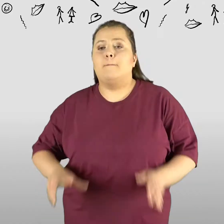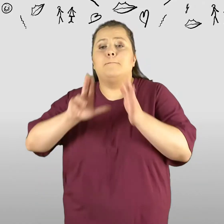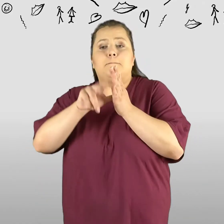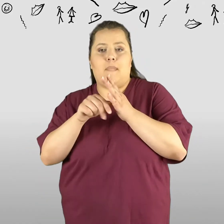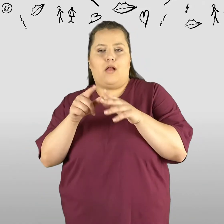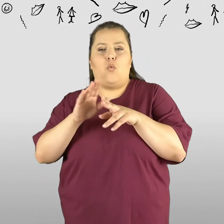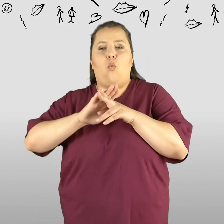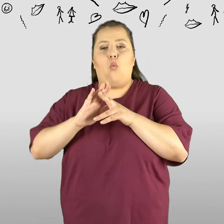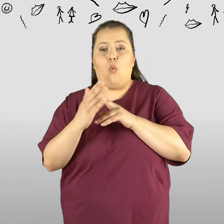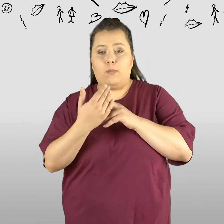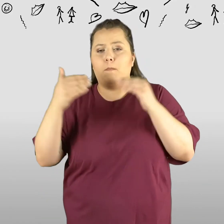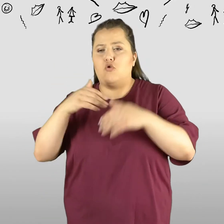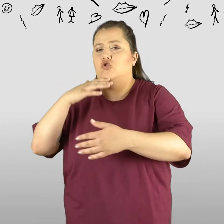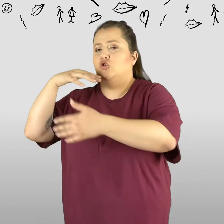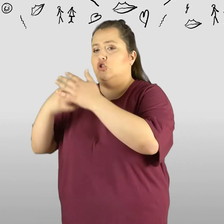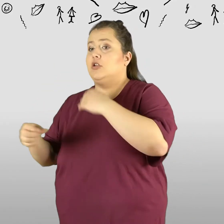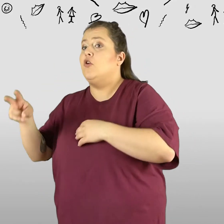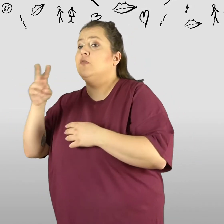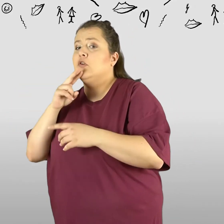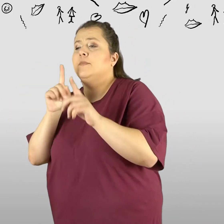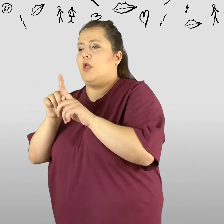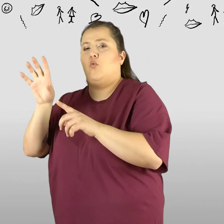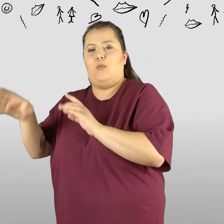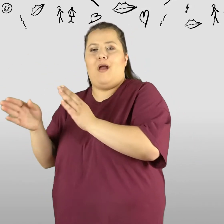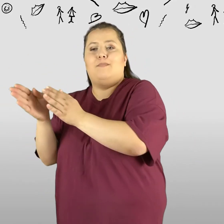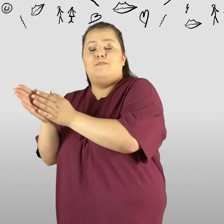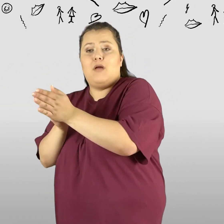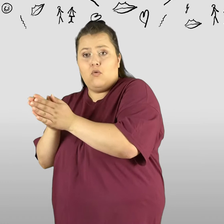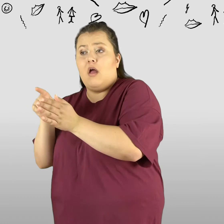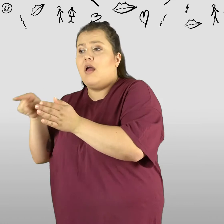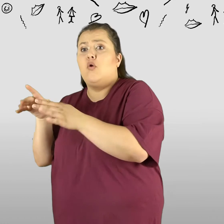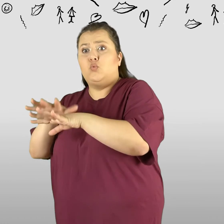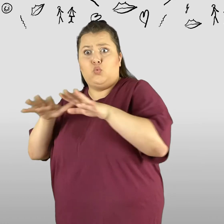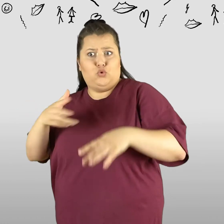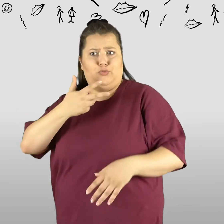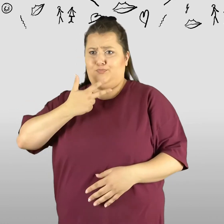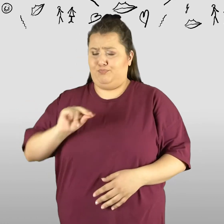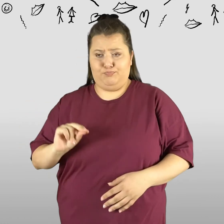Myjąc penisa też możemy skorzystać z wody i ze środka myjącego, ale również nie potrzebujemy go dużo.